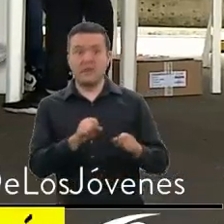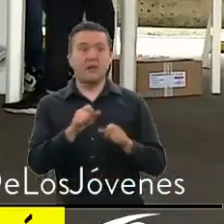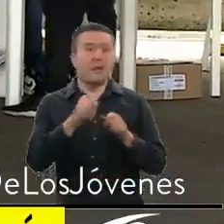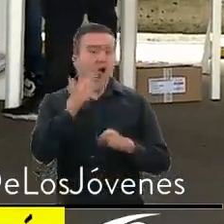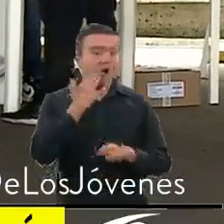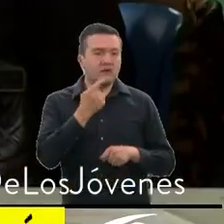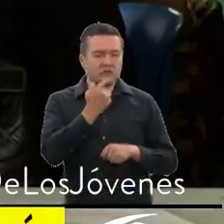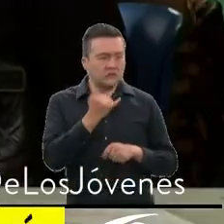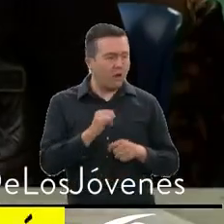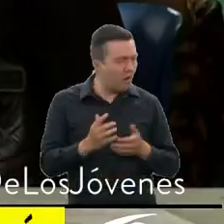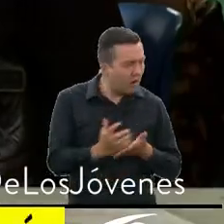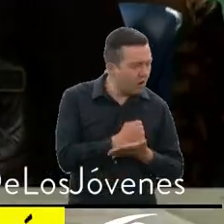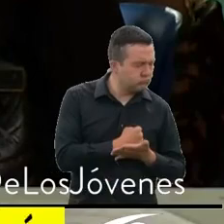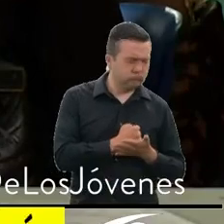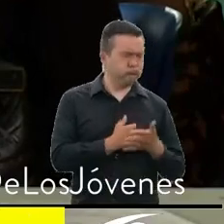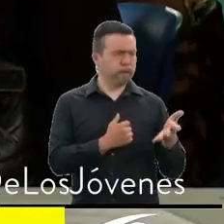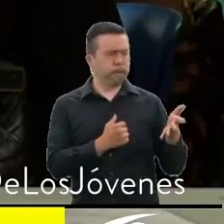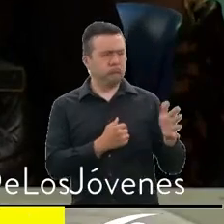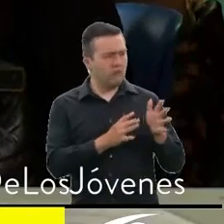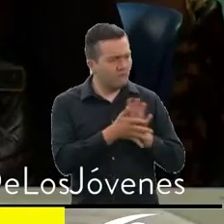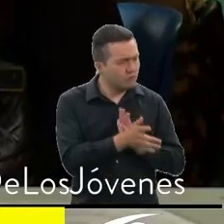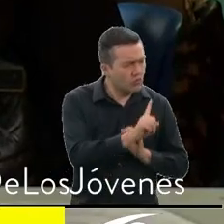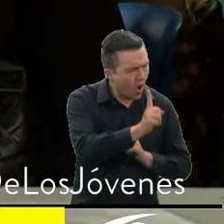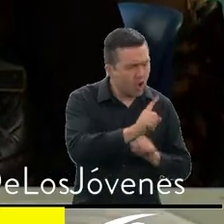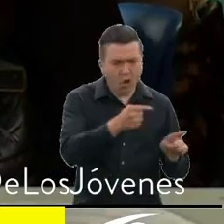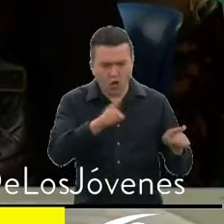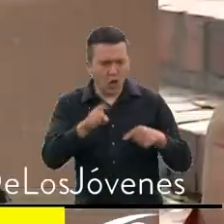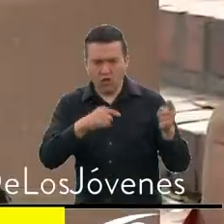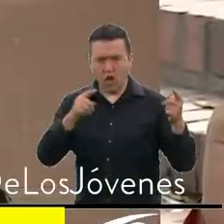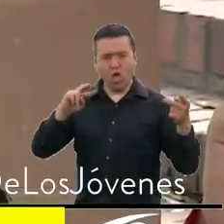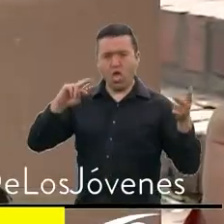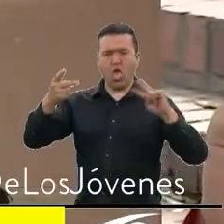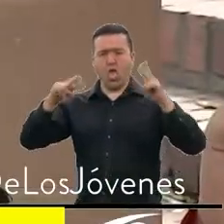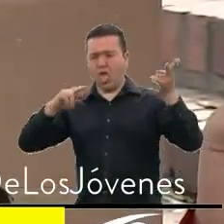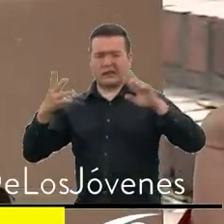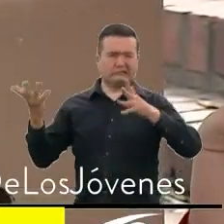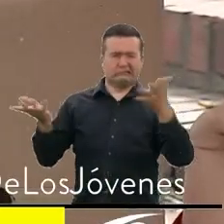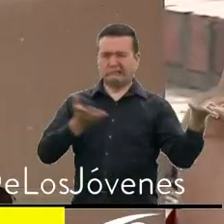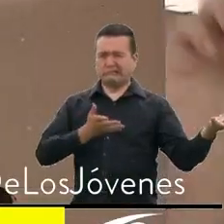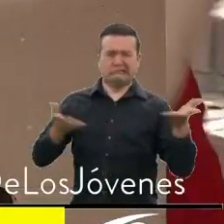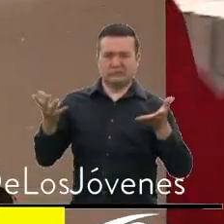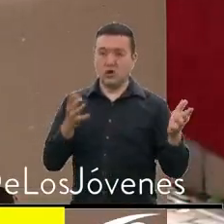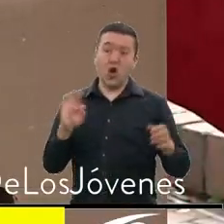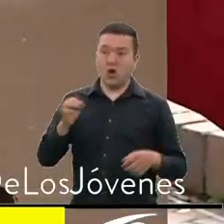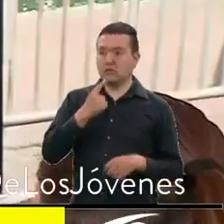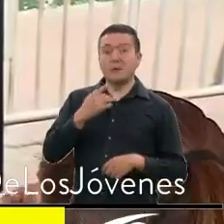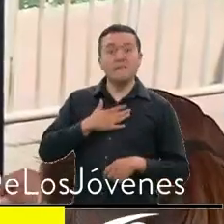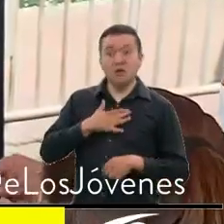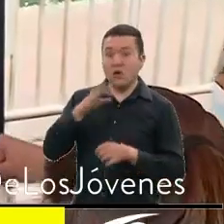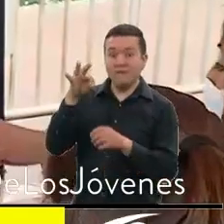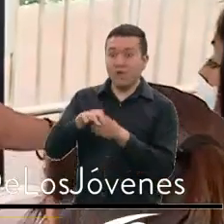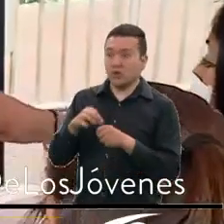nosotros tenemos qué tener las cosas claras cómo las tenemos desde principio. ))) en la jornada de votación en